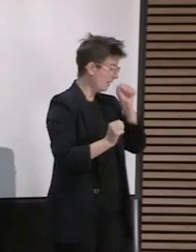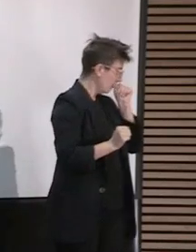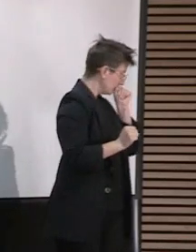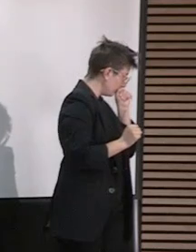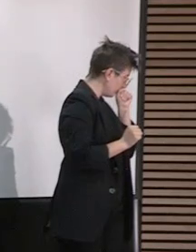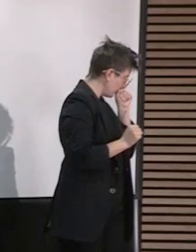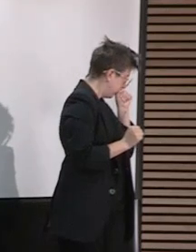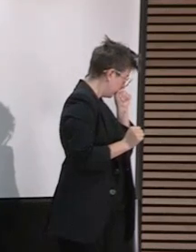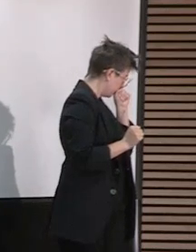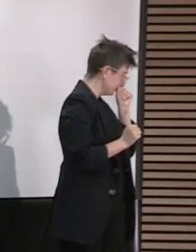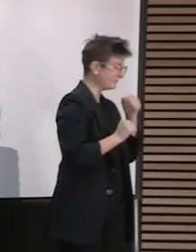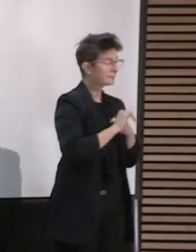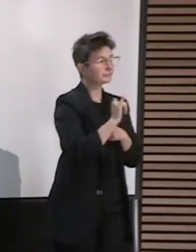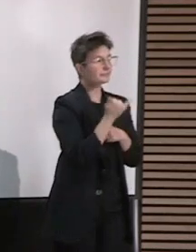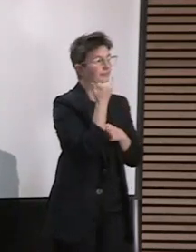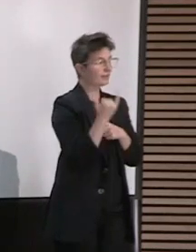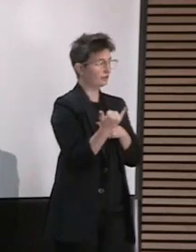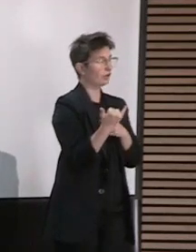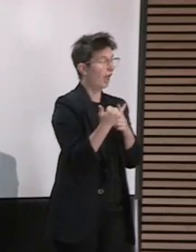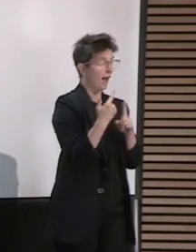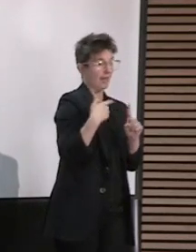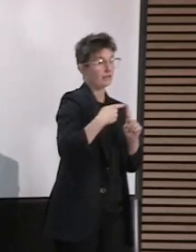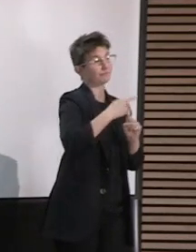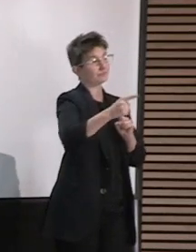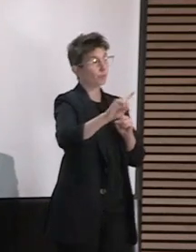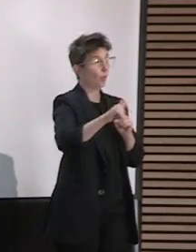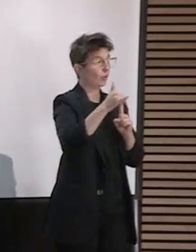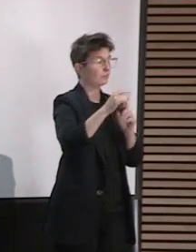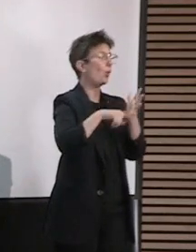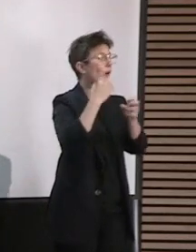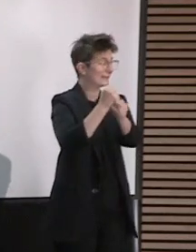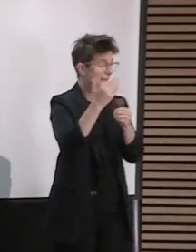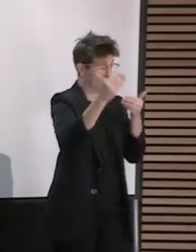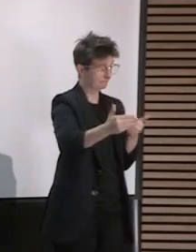tukuna e MSD te utu moni whiwhi